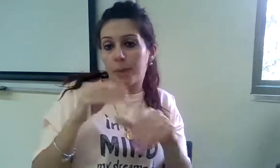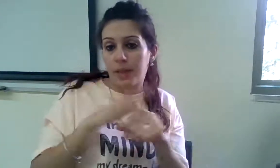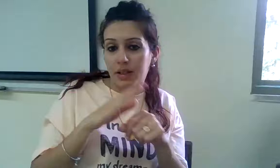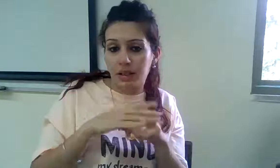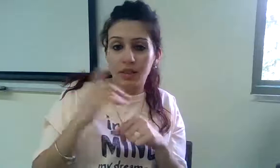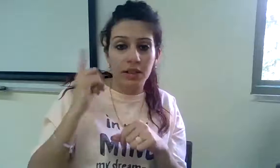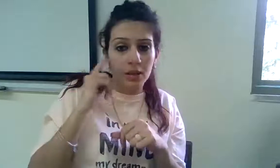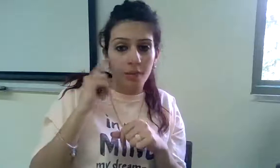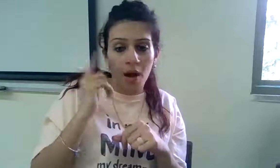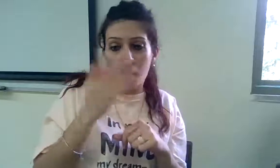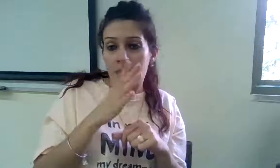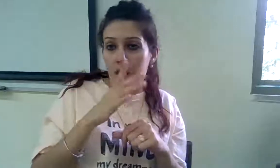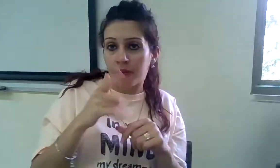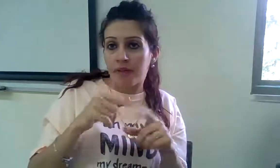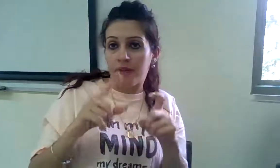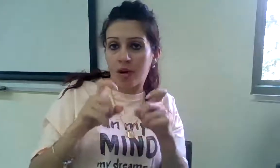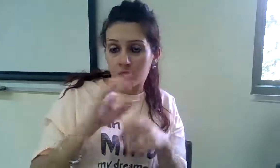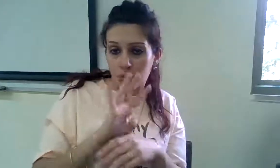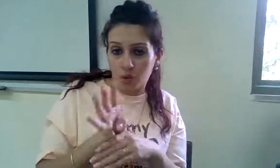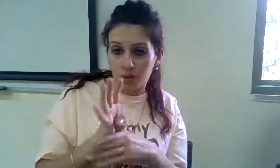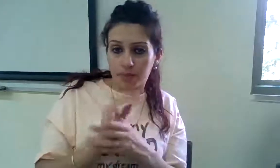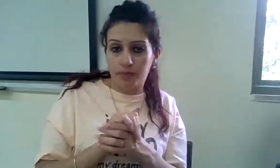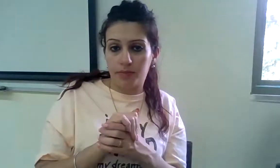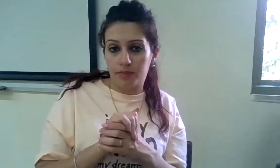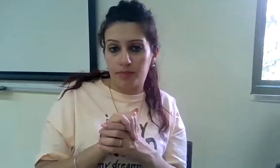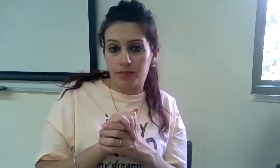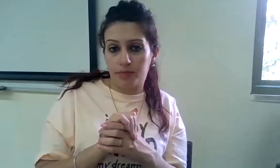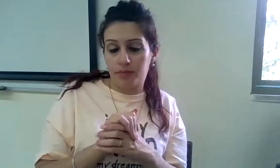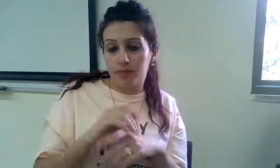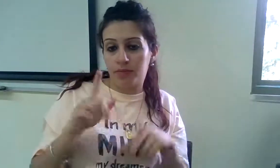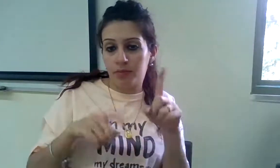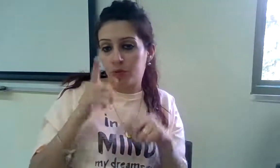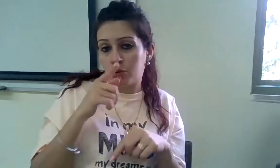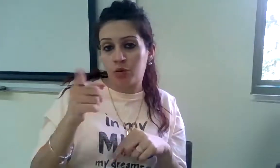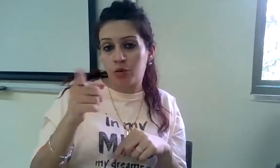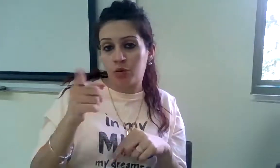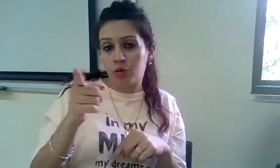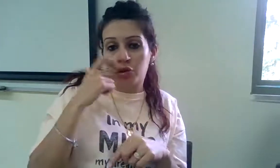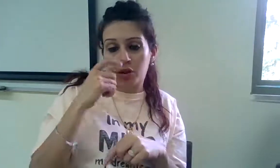فذلك أيضا امر جيد لتنفذيه.